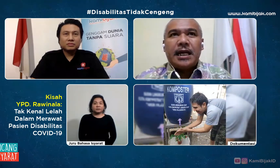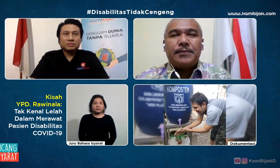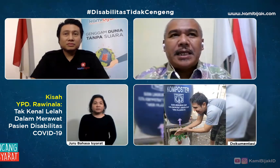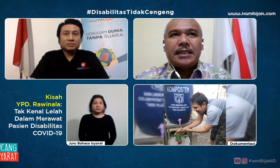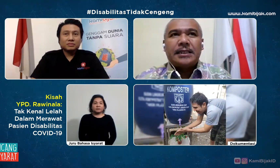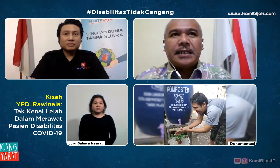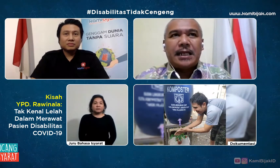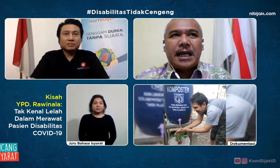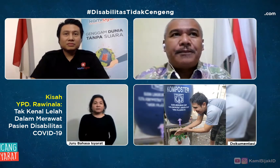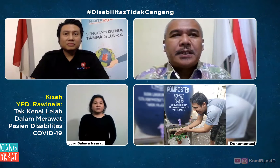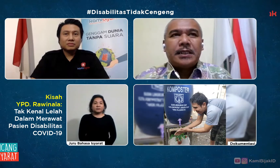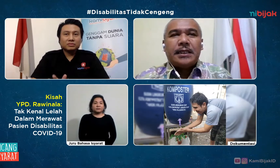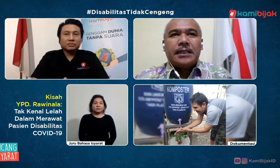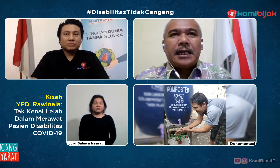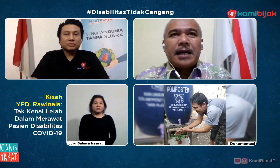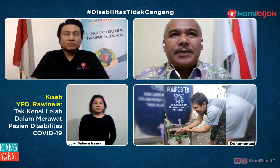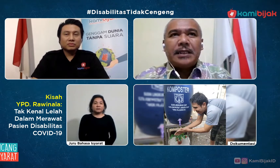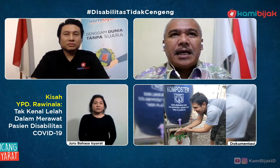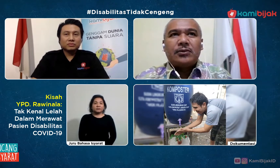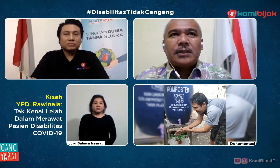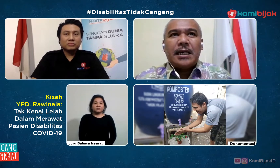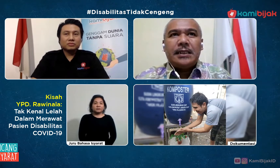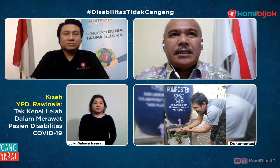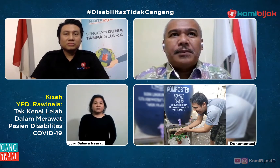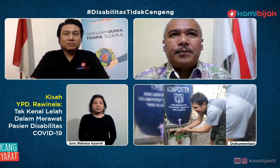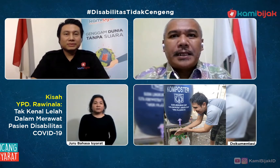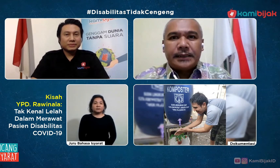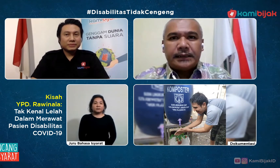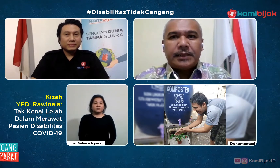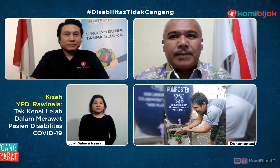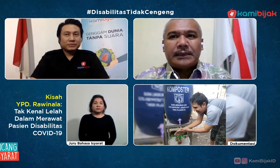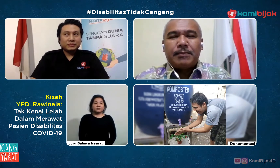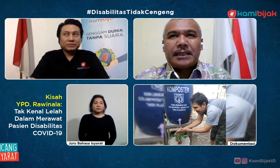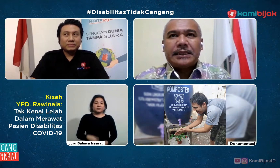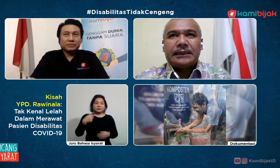Dalamnya adalah yang kami lakukan bagi teman-teman kita